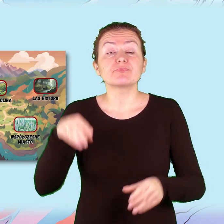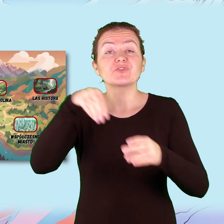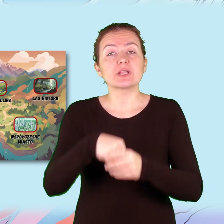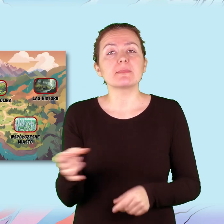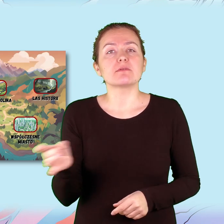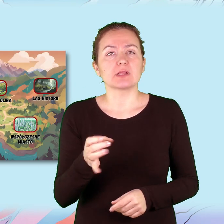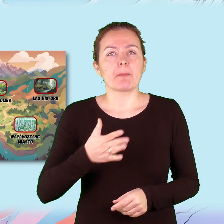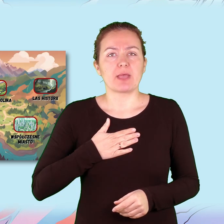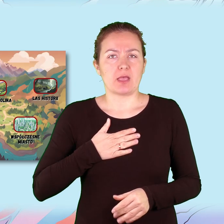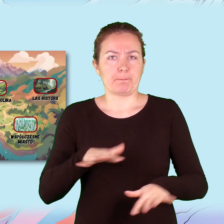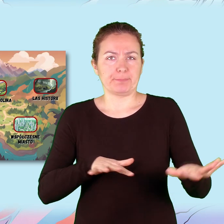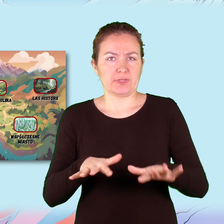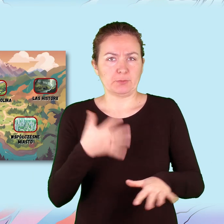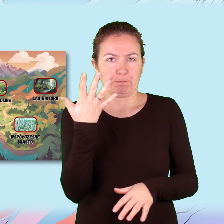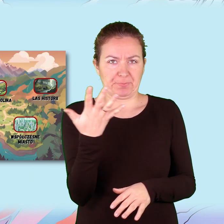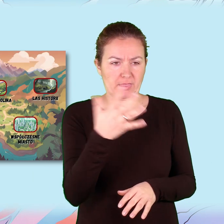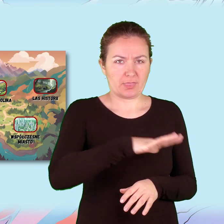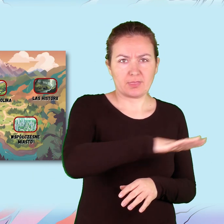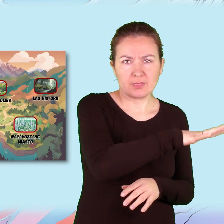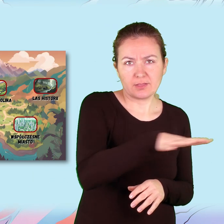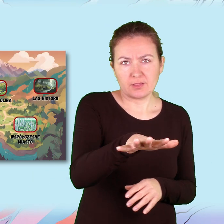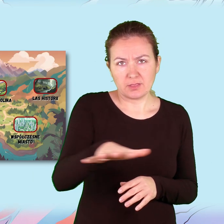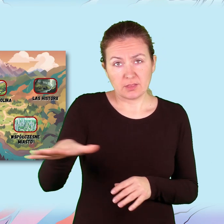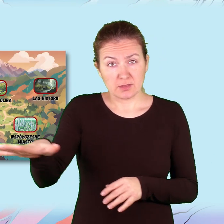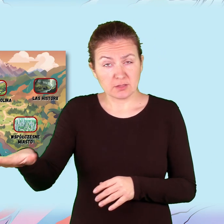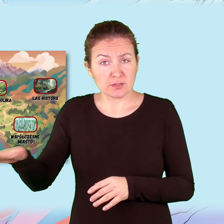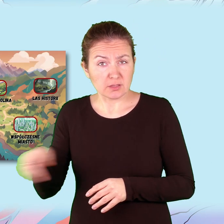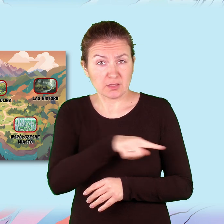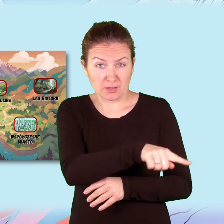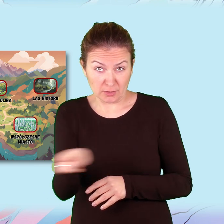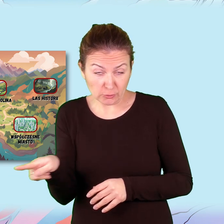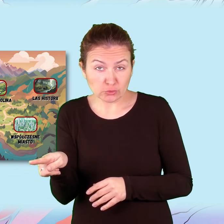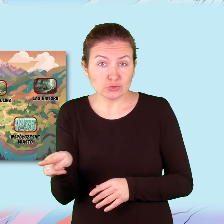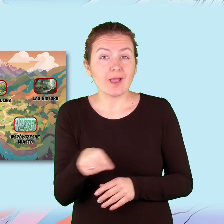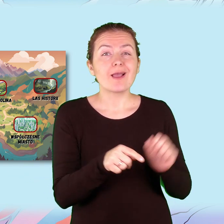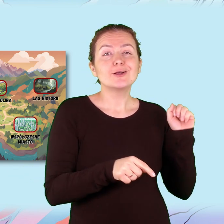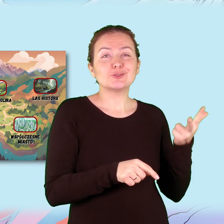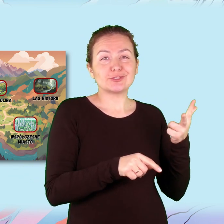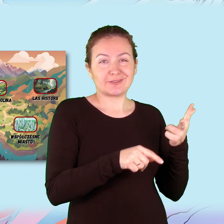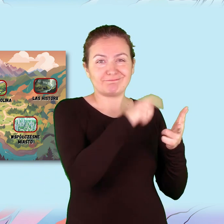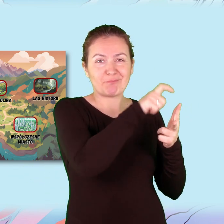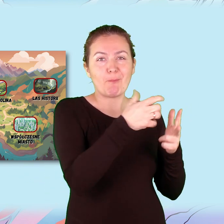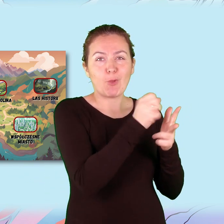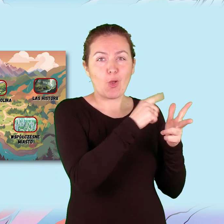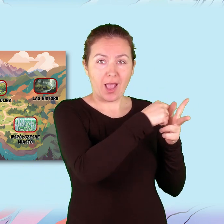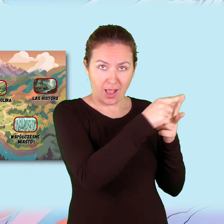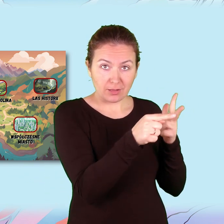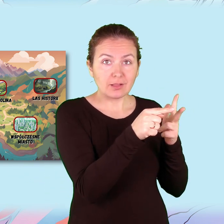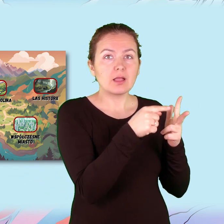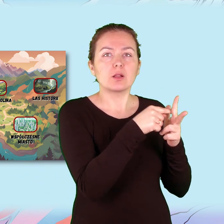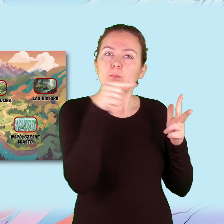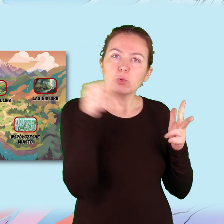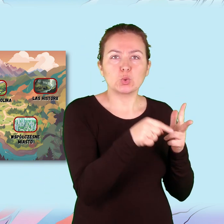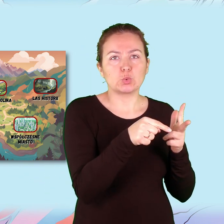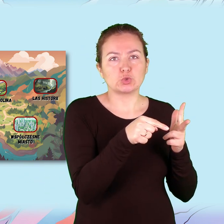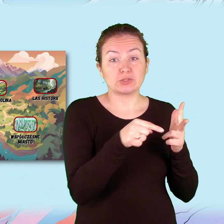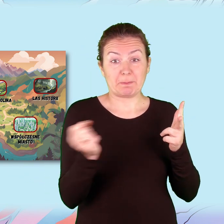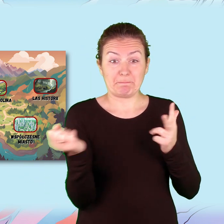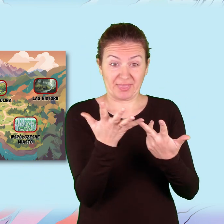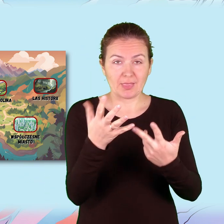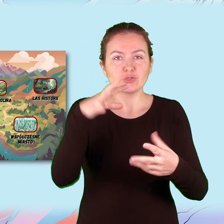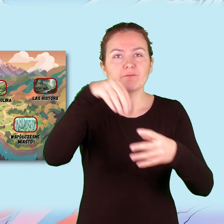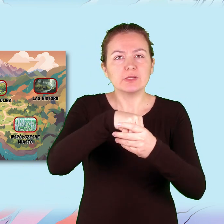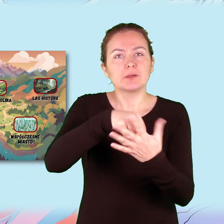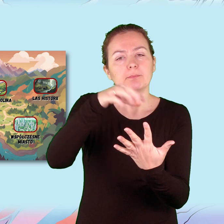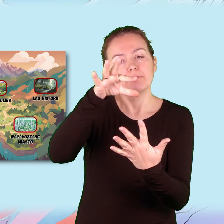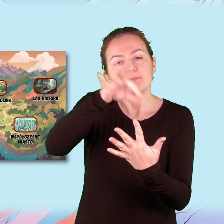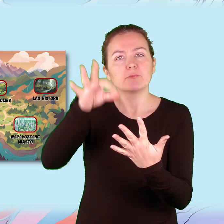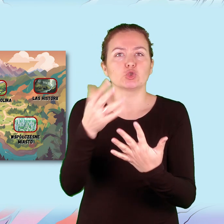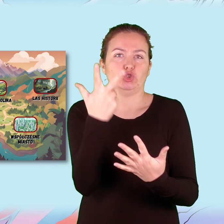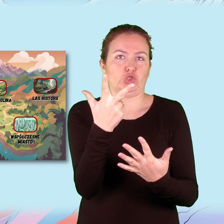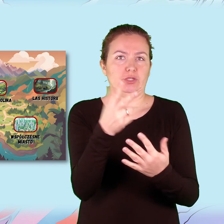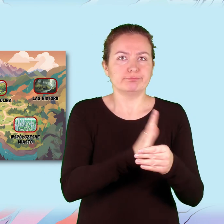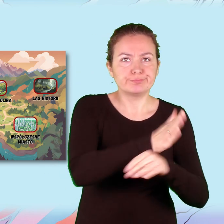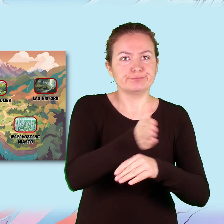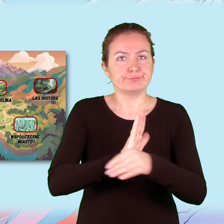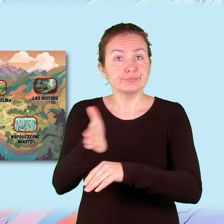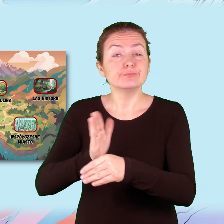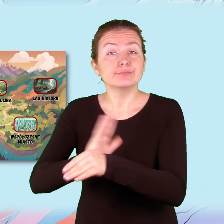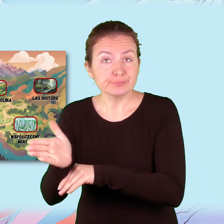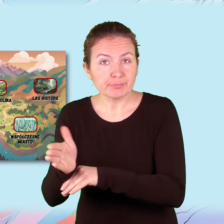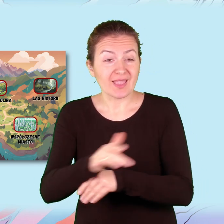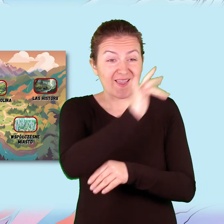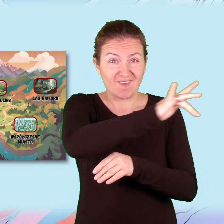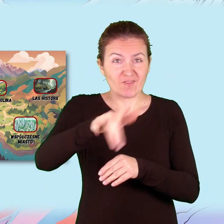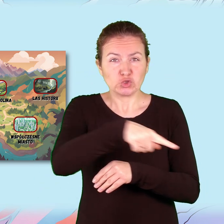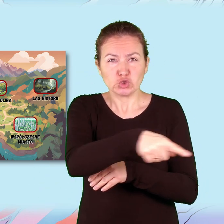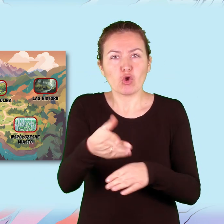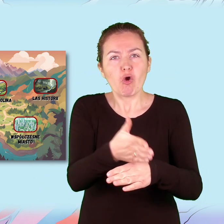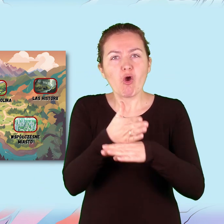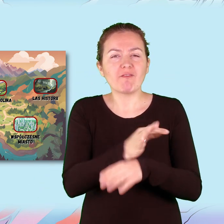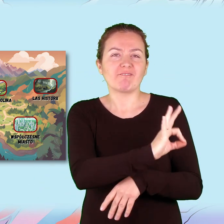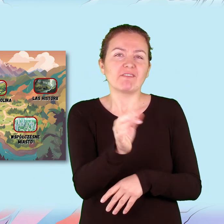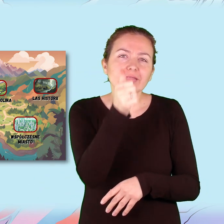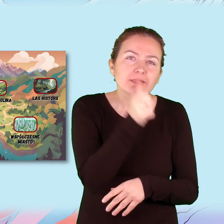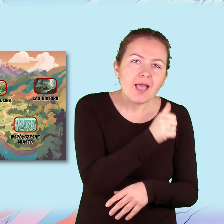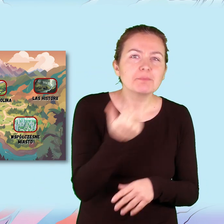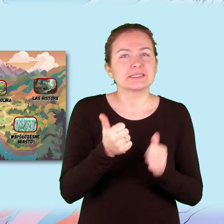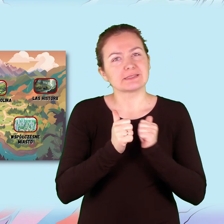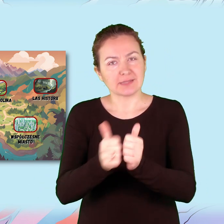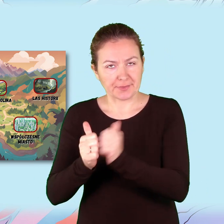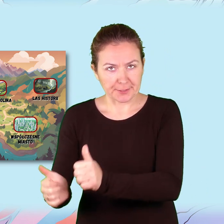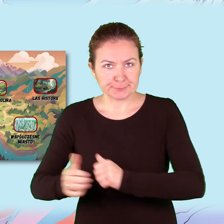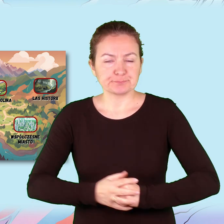Każdy bohater podczas swojej podróży odwiedza trzy z pięciu unikalnych miejsc, które kryją językowe tajemnice i wyzwania: